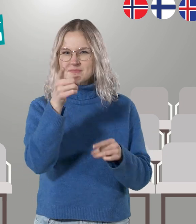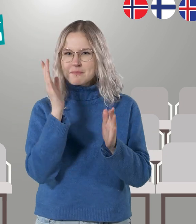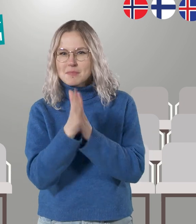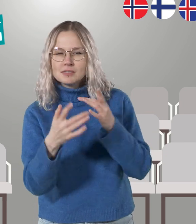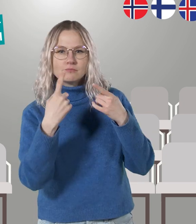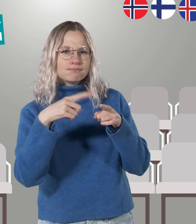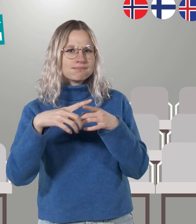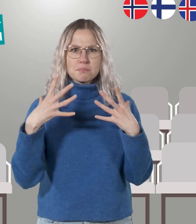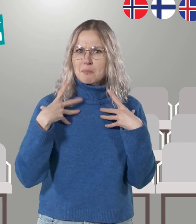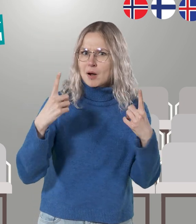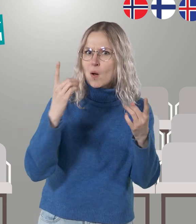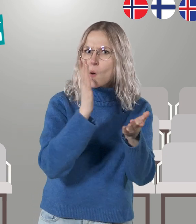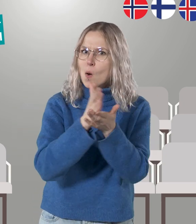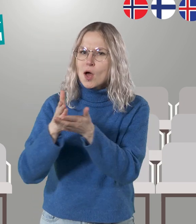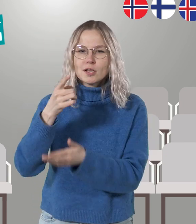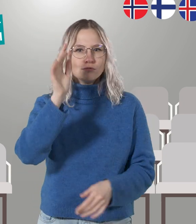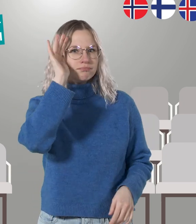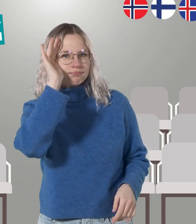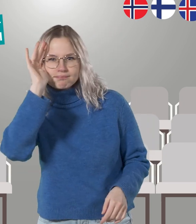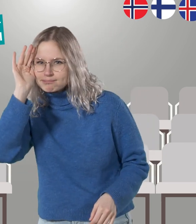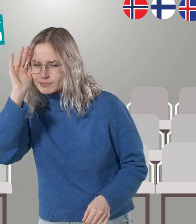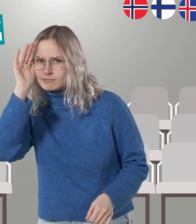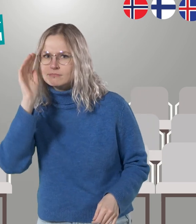pääset seuraamaan toinen toistaan mielenkiintoisempia luentoja.